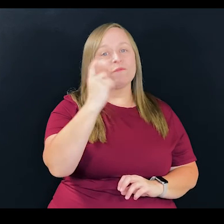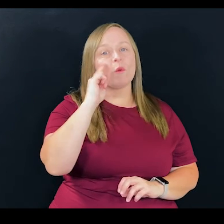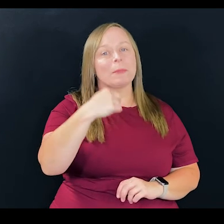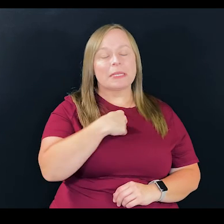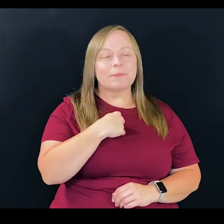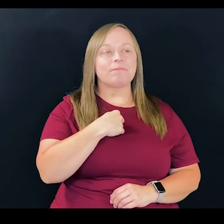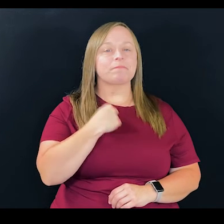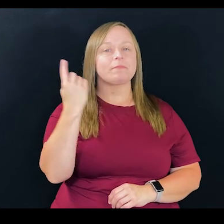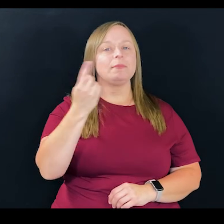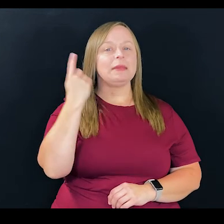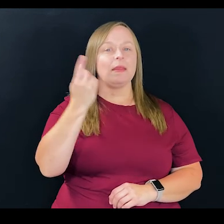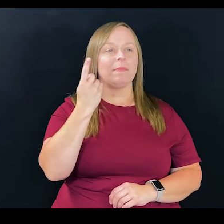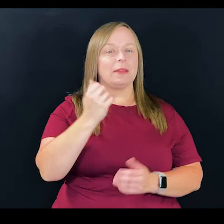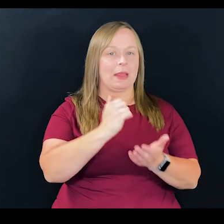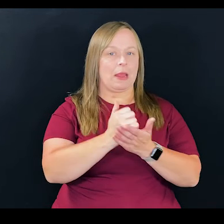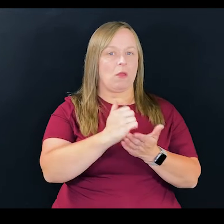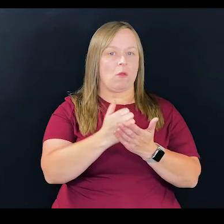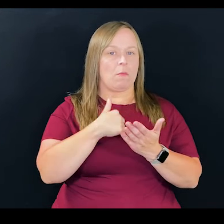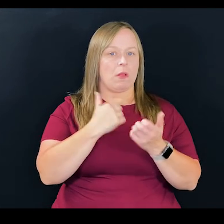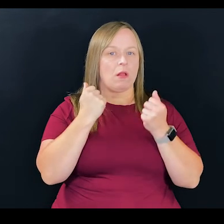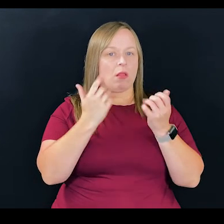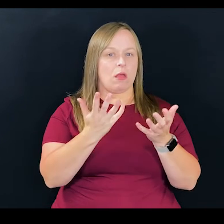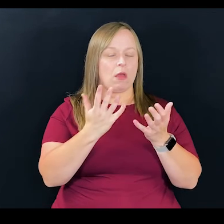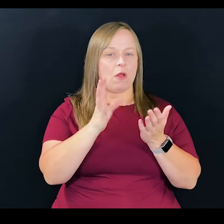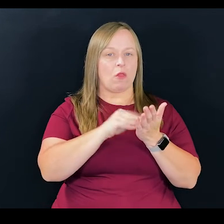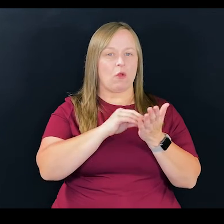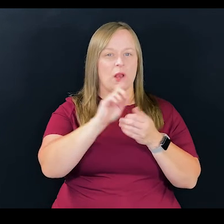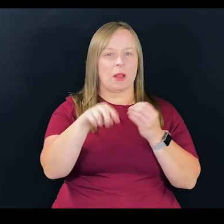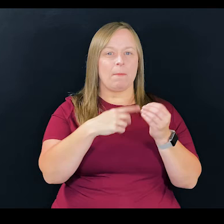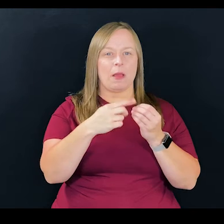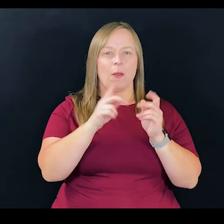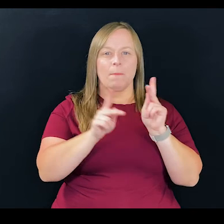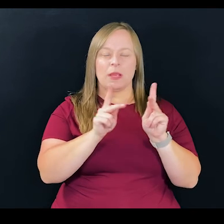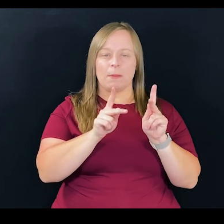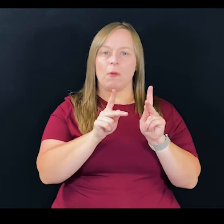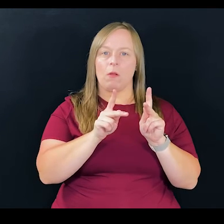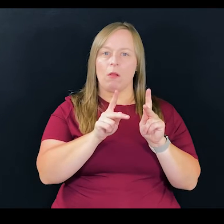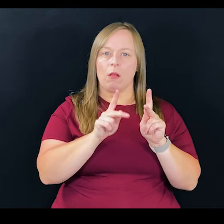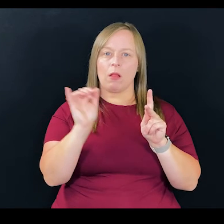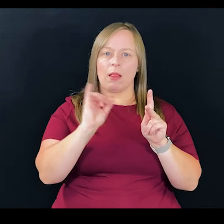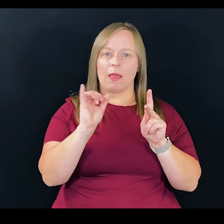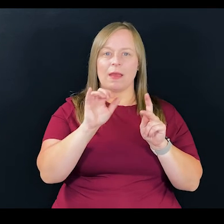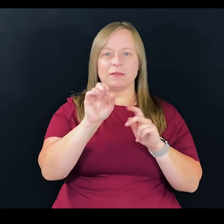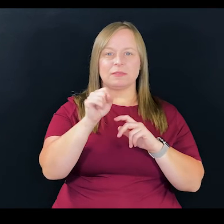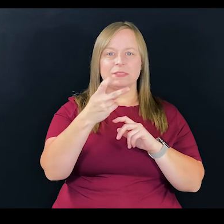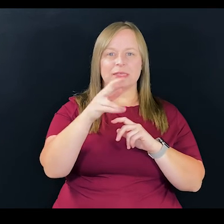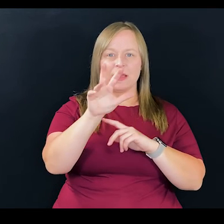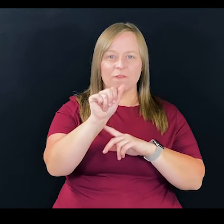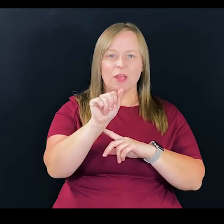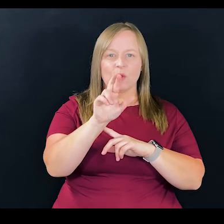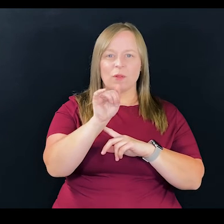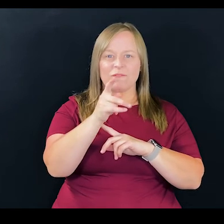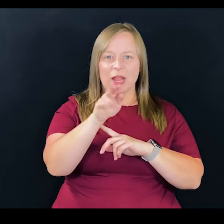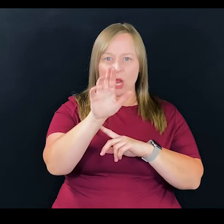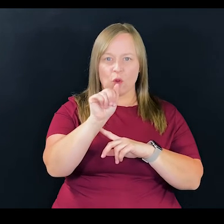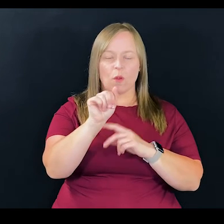Sí. Para mí, algo que me ha ayudado mucho es aprender sobre personas como Sylvia Rivera,